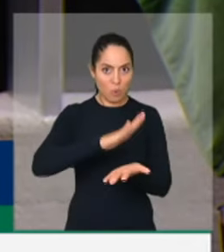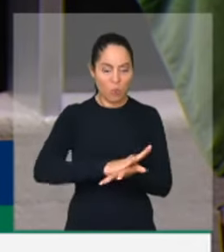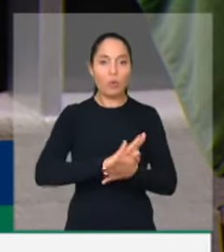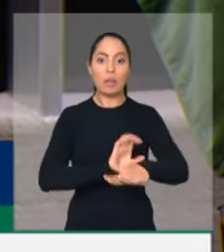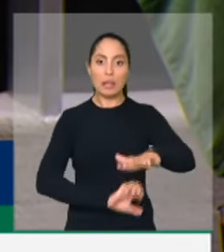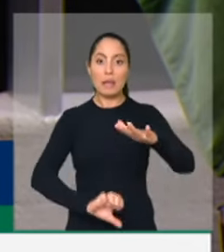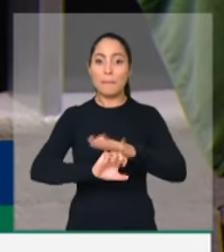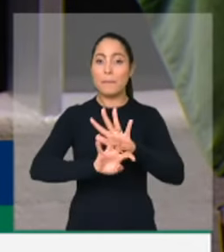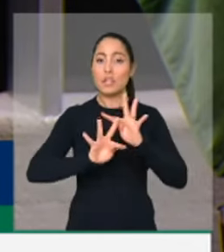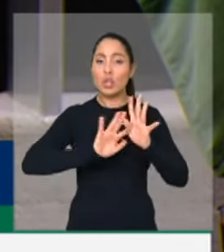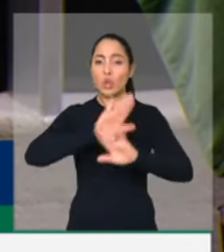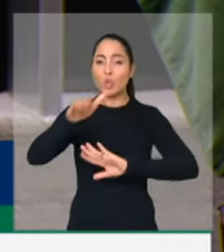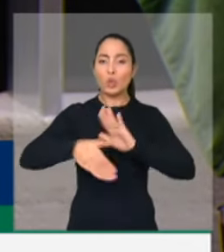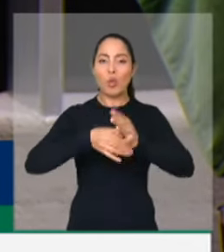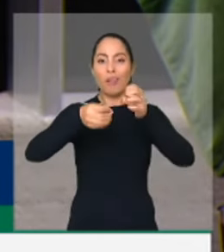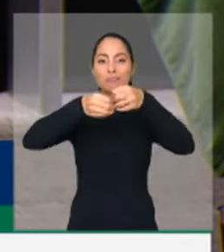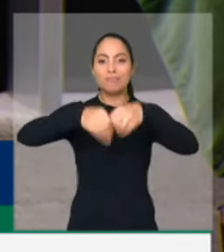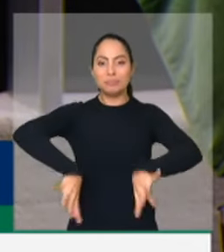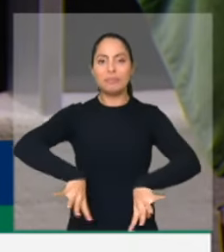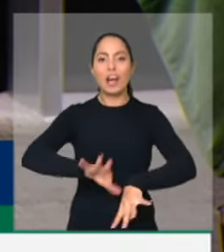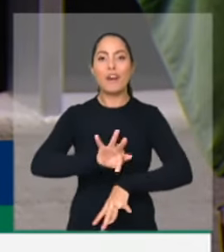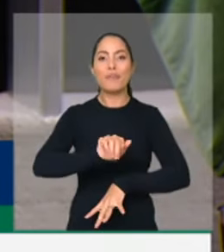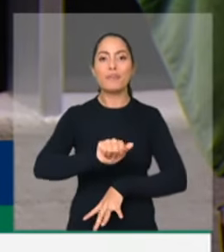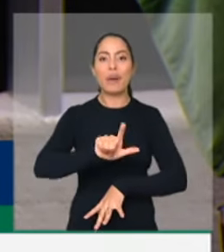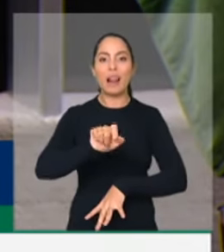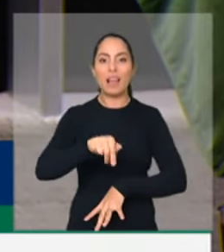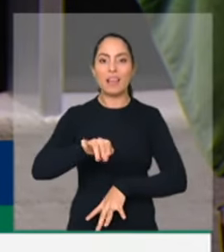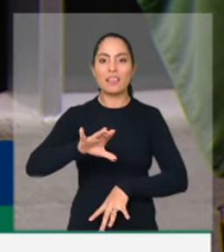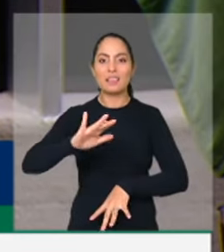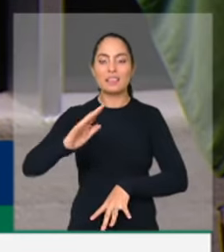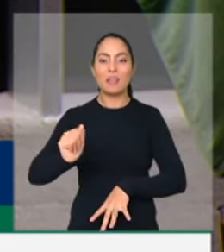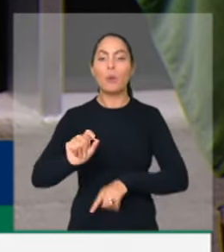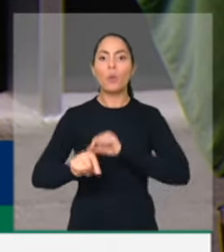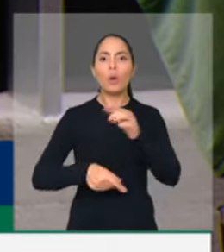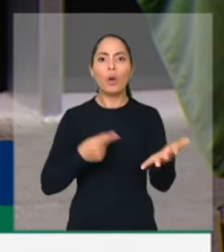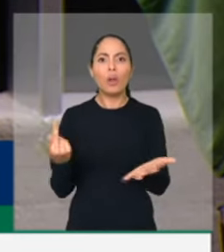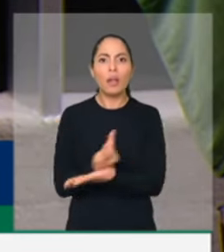A ESSAS EMPRESAS LEVANDO-AS TODAS É FALÊNCIA, O RESULTADO DISSO É QUE COM A PETROBRAS DIMINUÍDA E COM A QUEBRA DAS EMPRESAS E DE TODA A CADEIA DE PETRÓLEO E GÁS